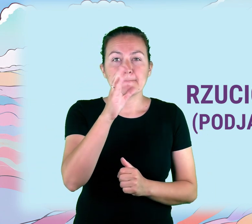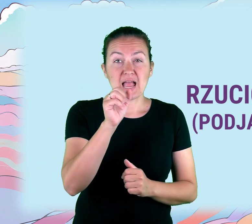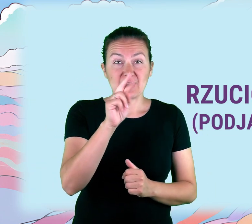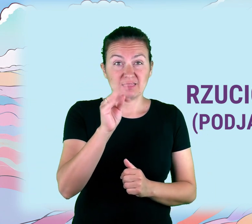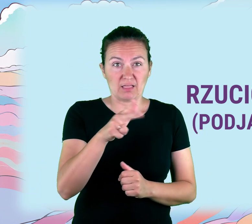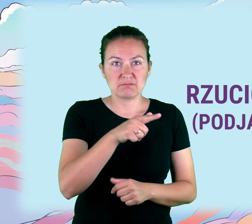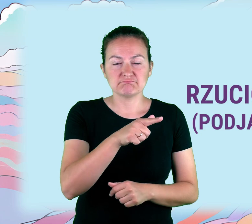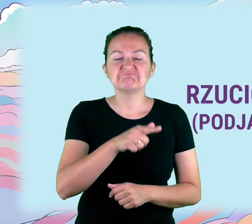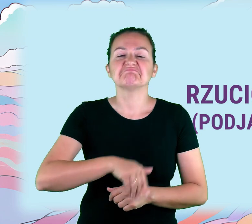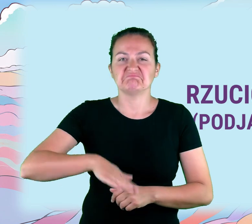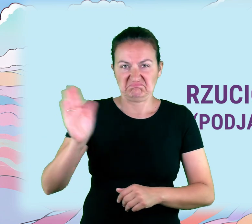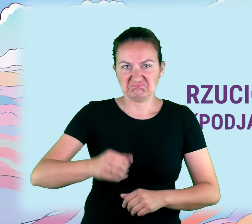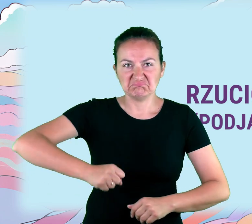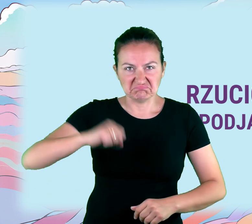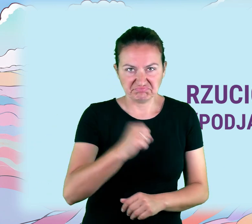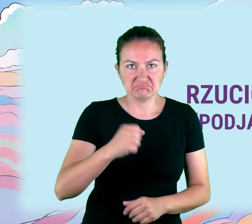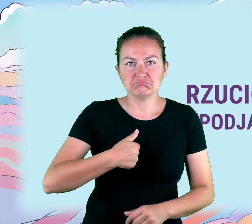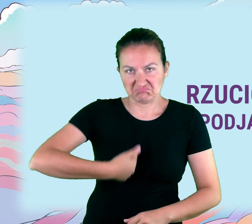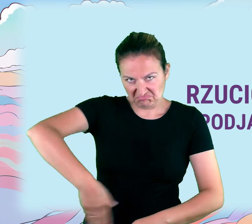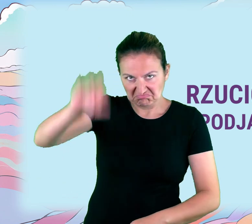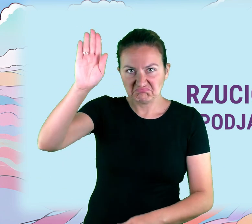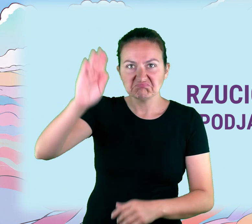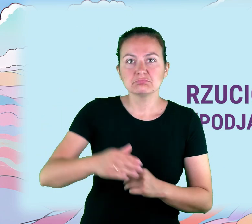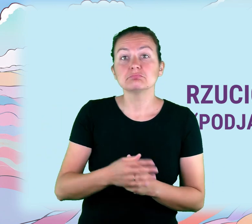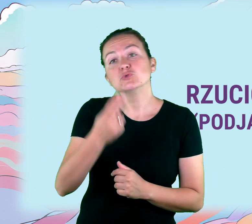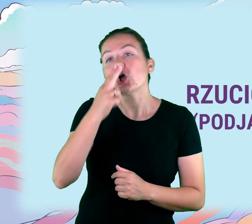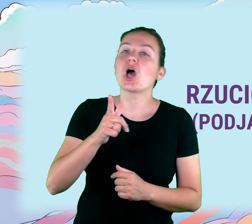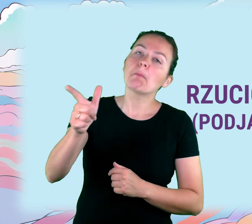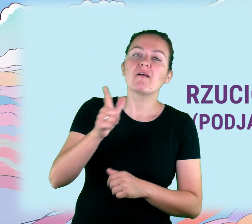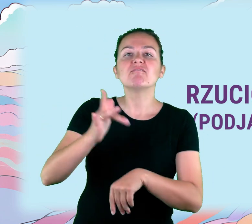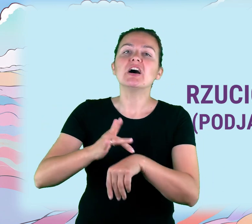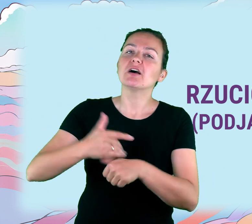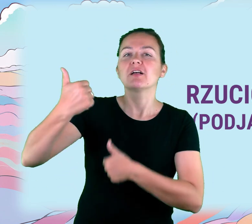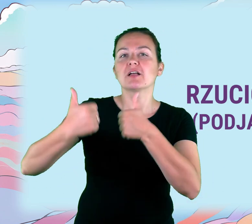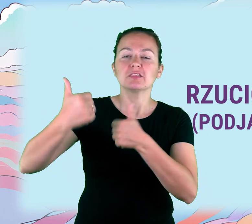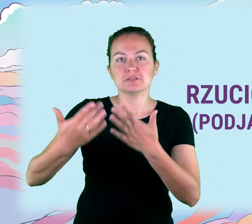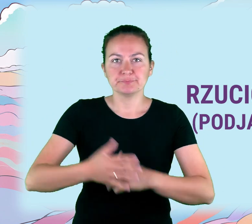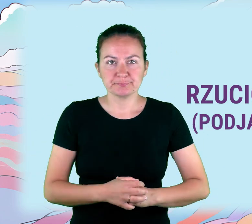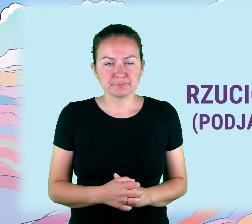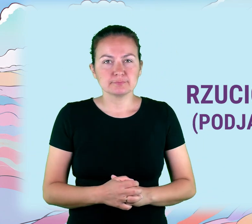Rzuconą przez Szymona rękawicę podniósł Bartek, który powiedział: “Ja chętnie się z tobą zmierzę. Zobaczymy, kto jest lepszy.”